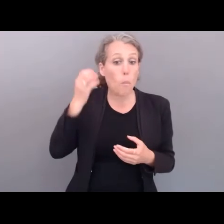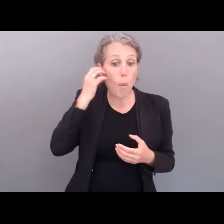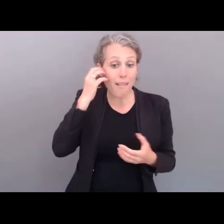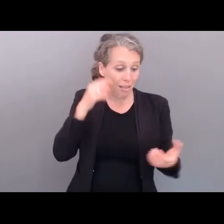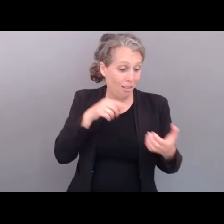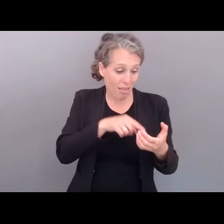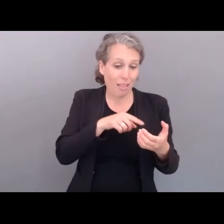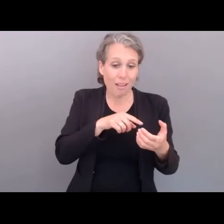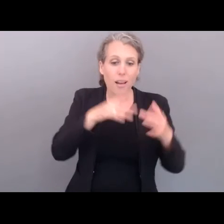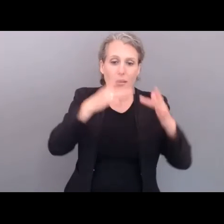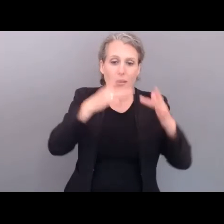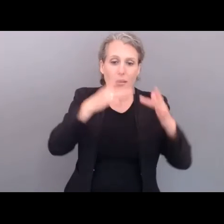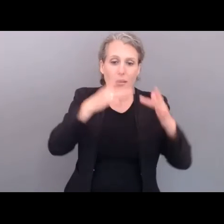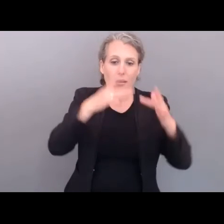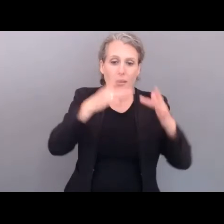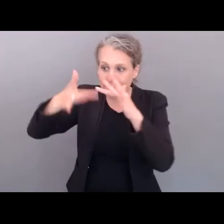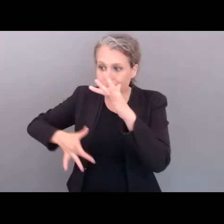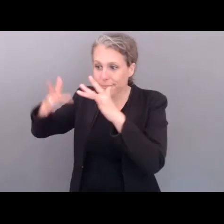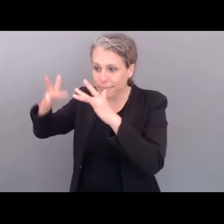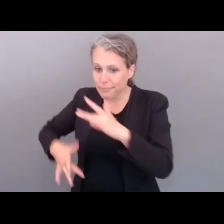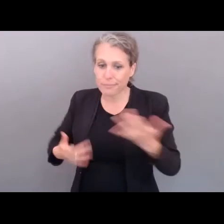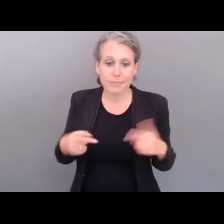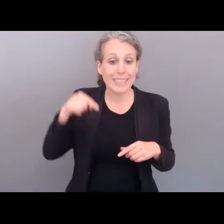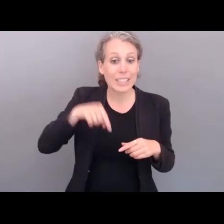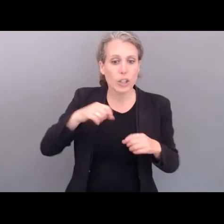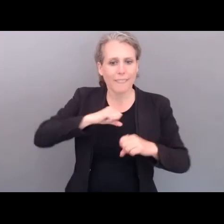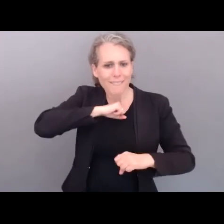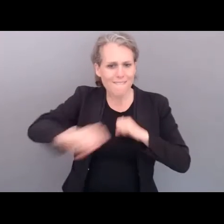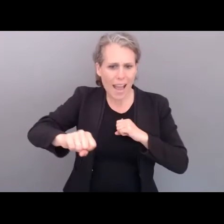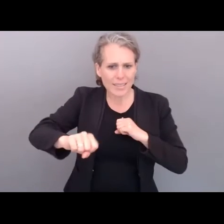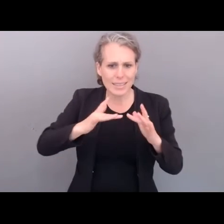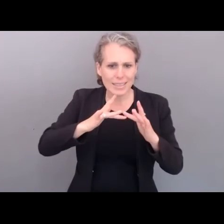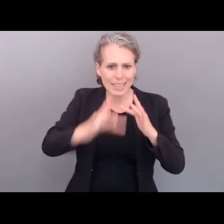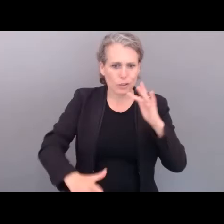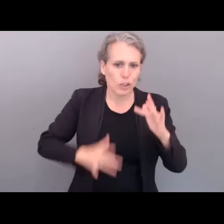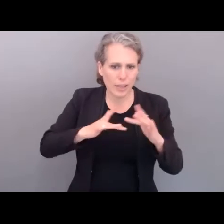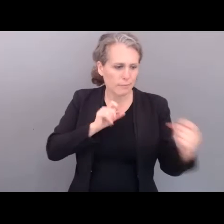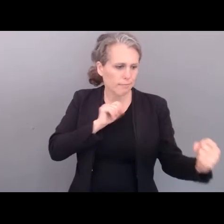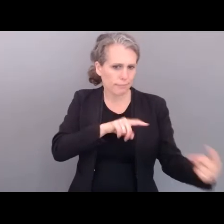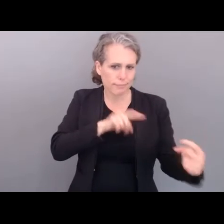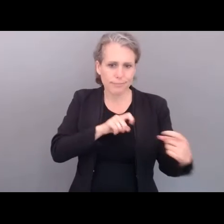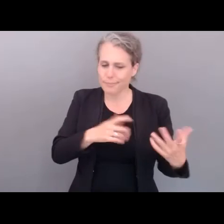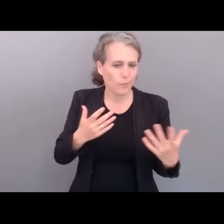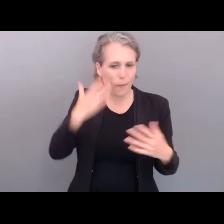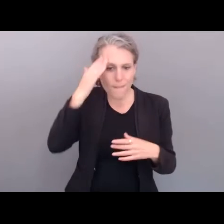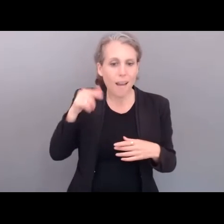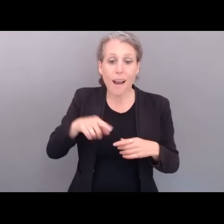, computadoras, y la capacidad financiera para comprar para usar Internet, así como una menor cobertura de red